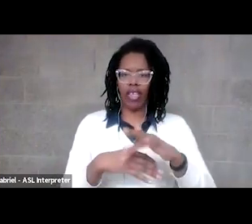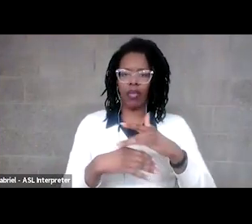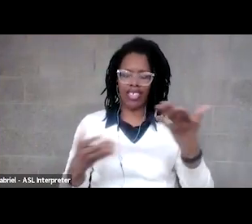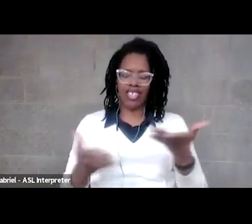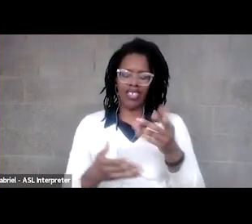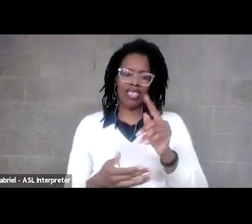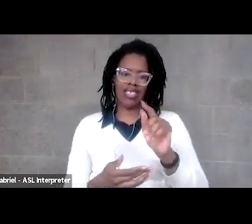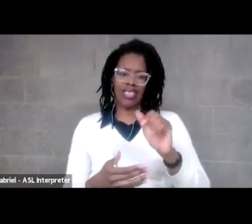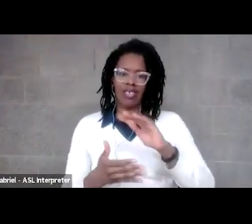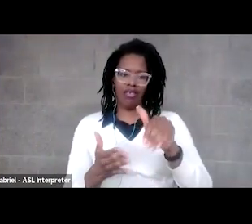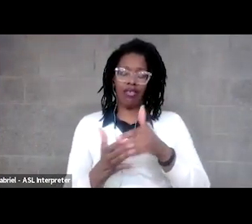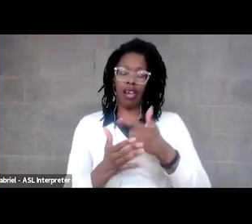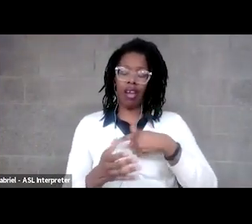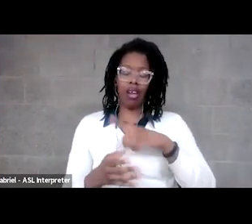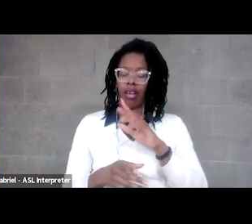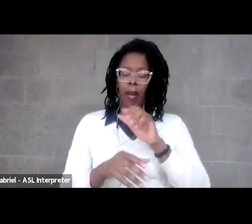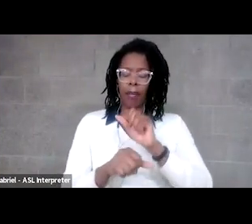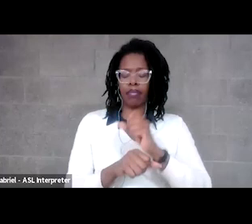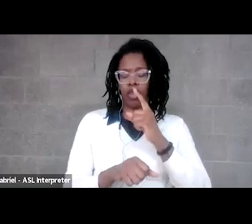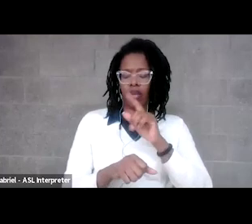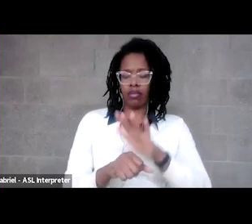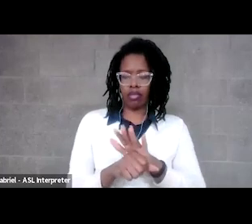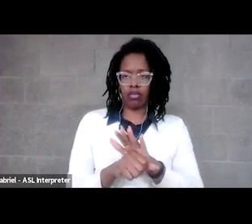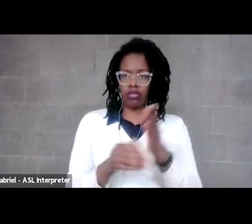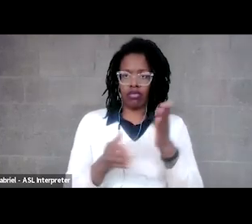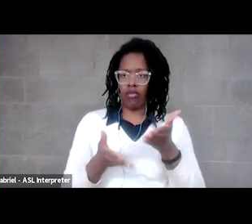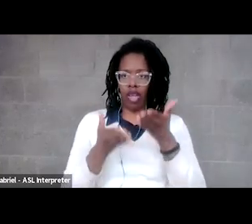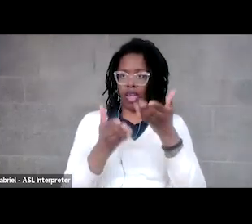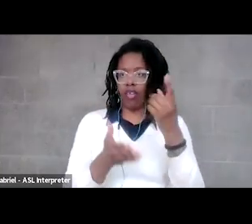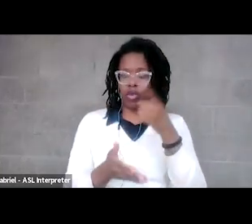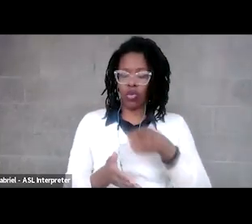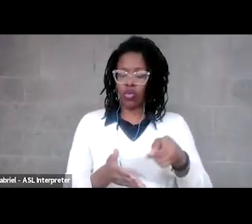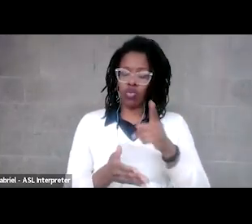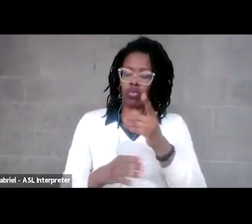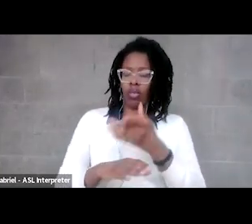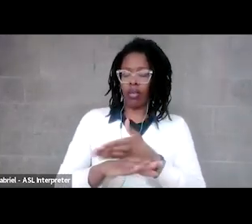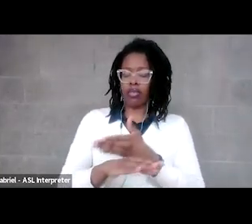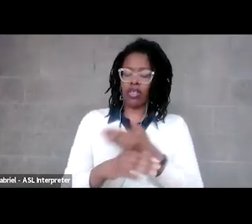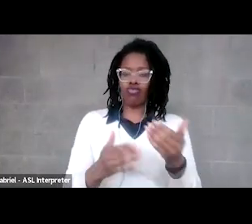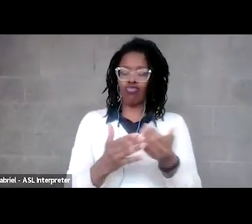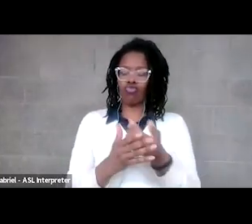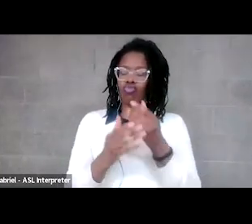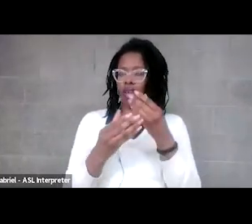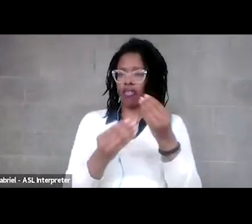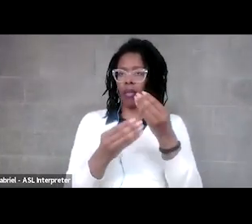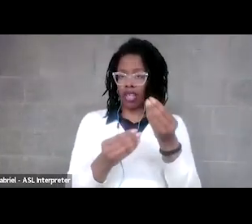y nuestro compromiso de proporcionarles tanta información actualizada como podamos, a medida que la recibimos.